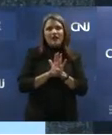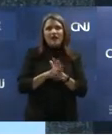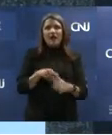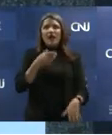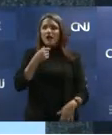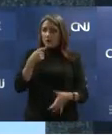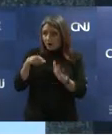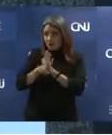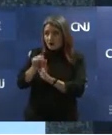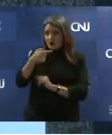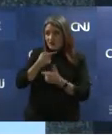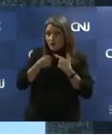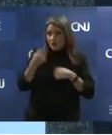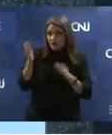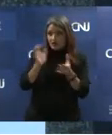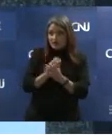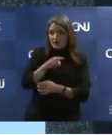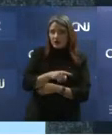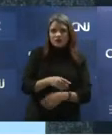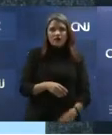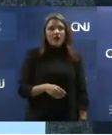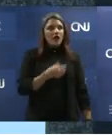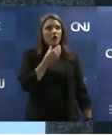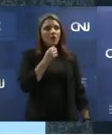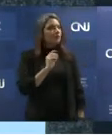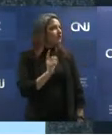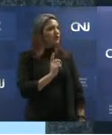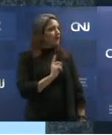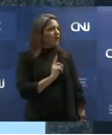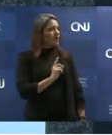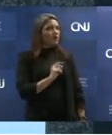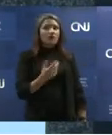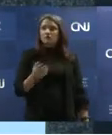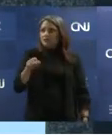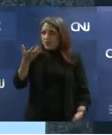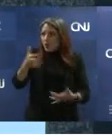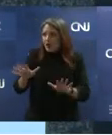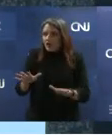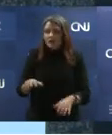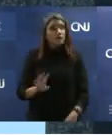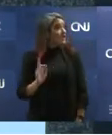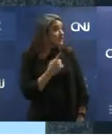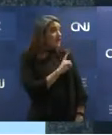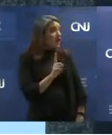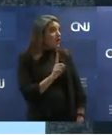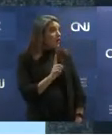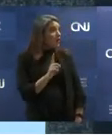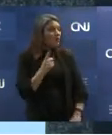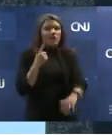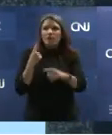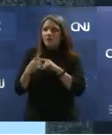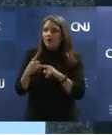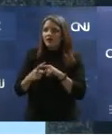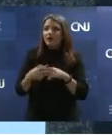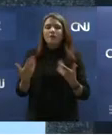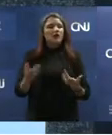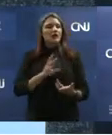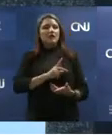Mas o senhor não quer casar com a senhora? Fulano? Não. Mas por quê? Porque não é ela, minha esposa.